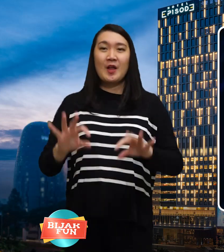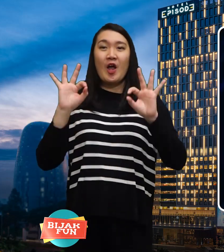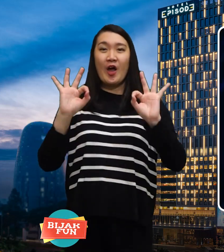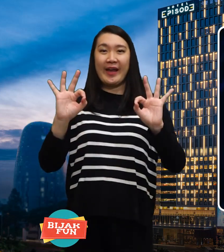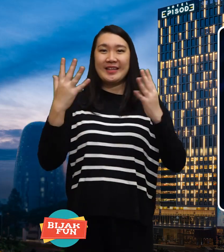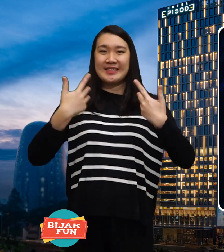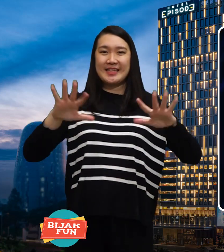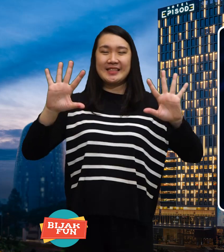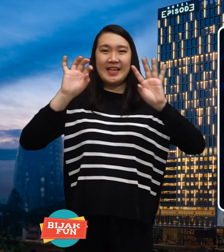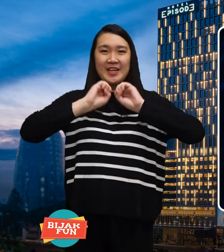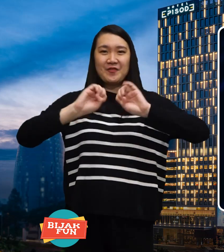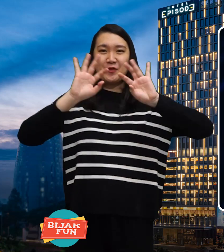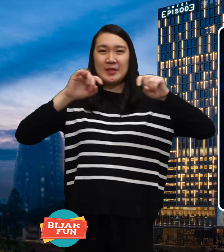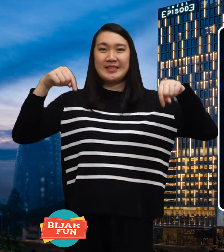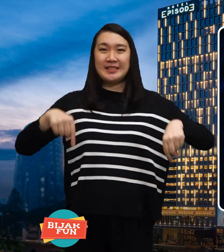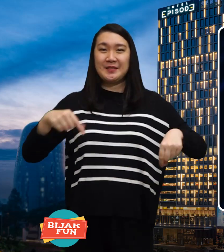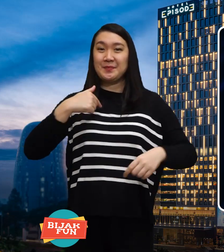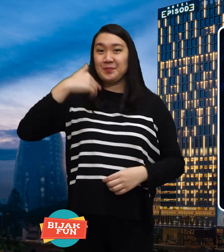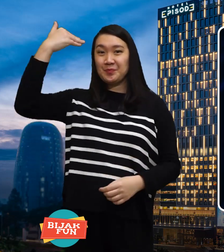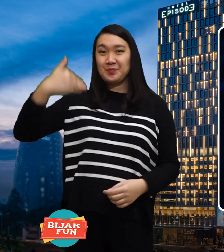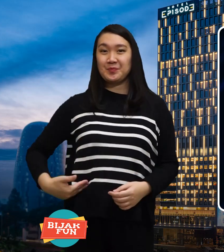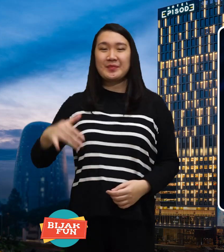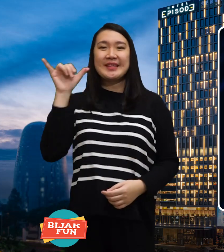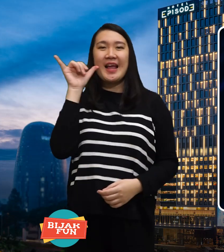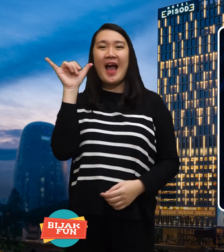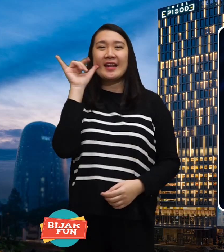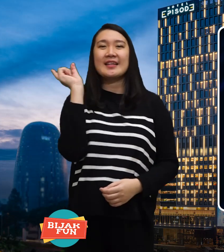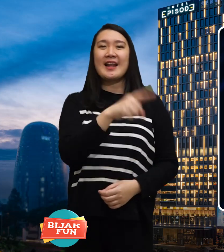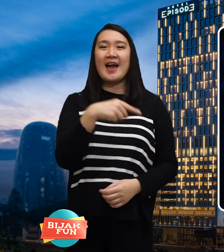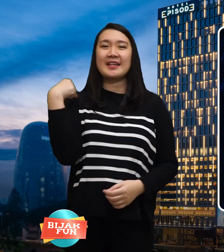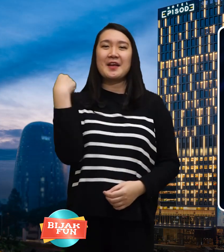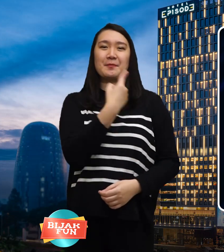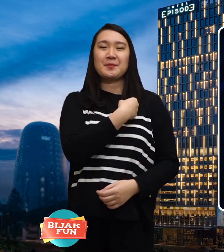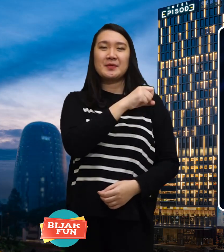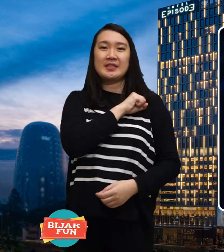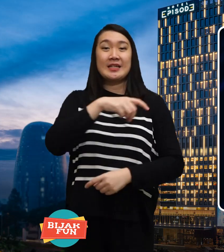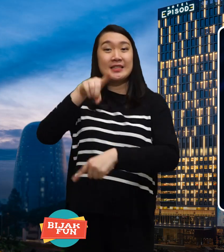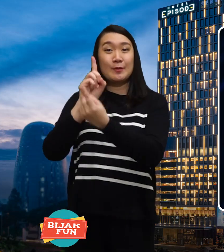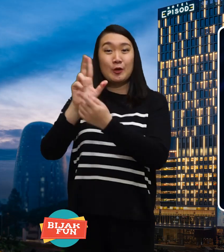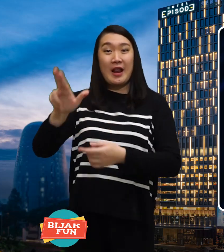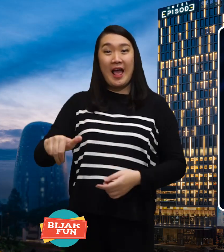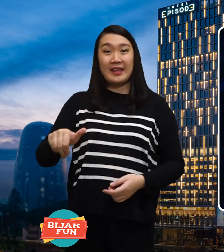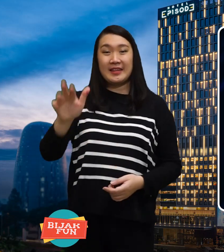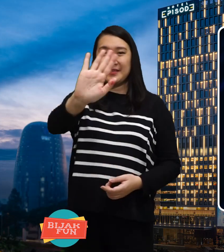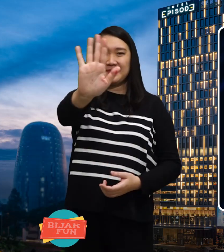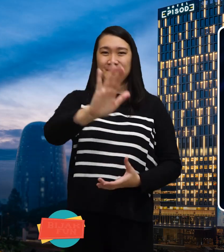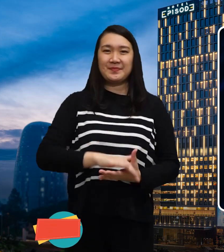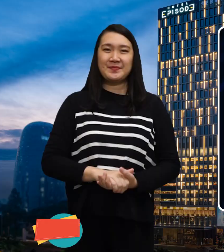Oke sekian informasi kali ini, saya Yani dari KamiBijak, sampai bertemu lagi. Dah!